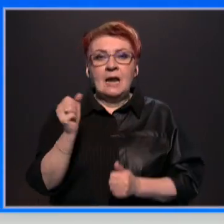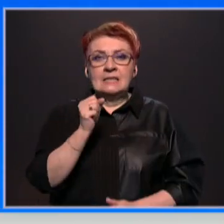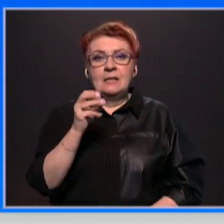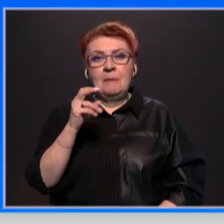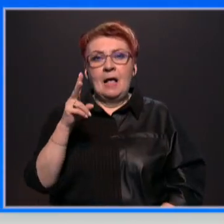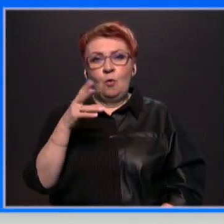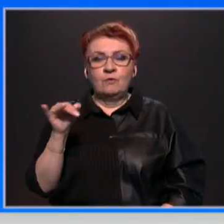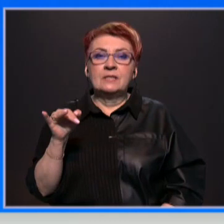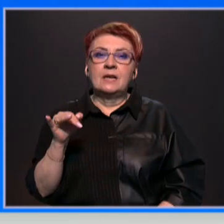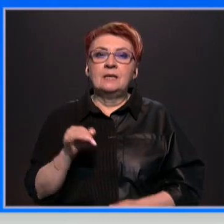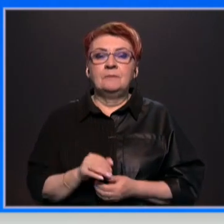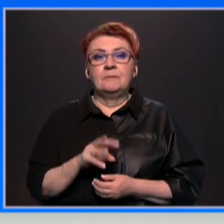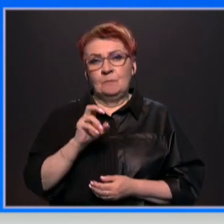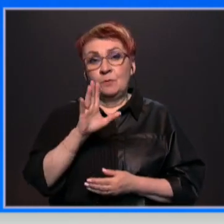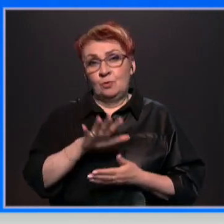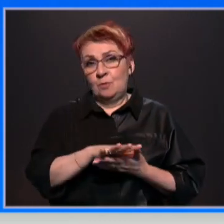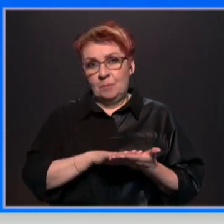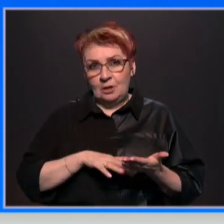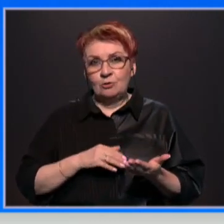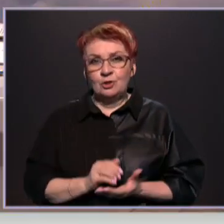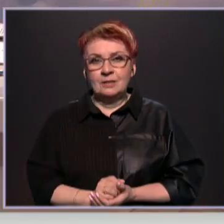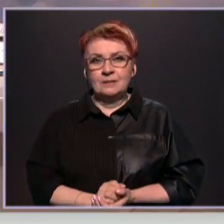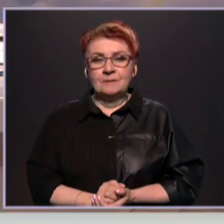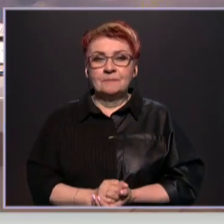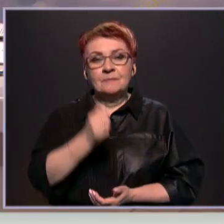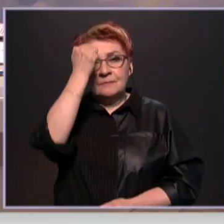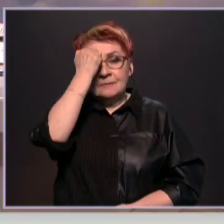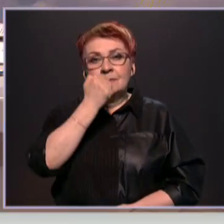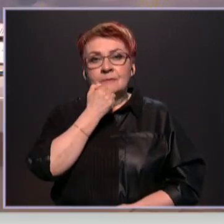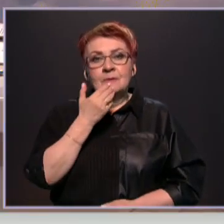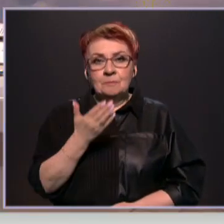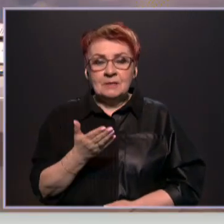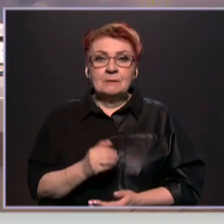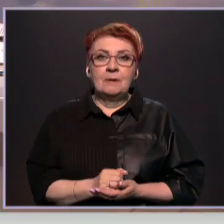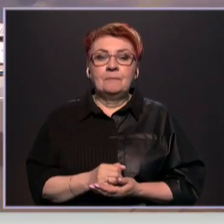за это включение мы будем продолжать Вероника тебе слово спасибо Говорите О полном окружении